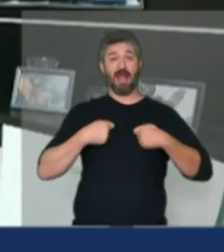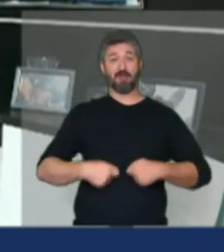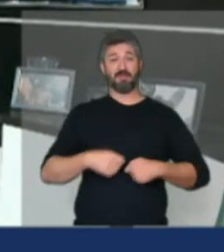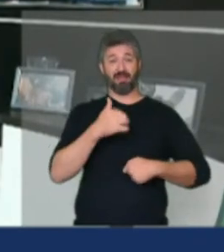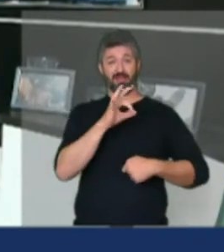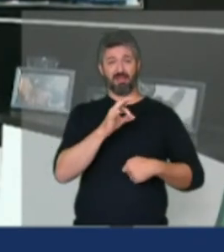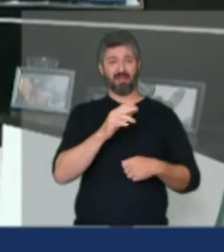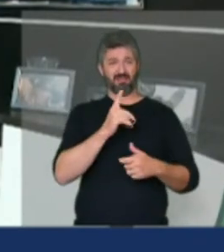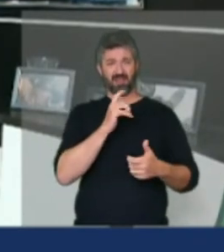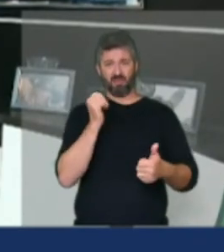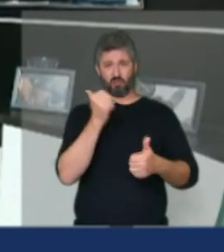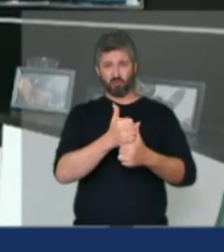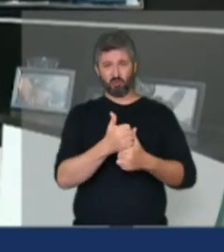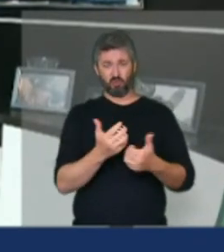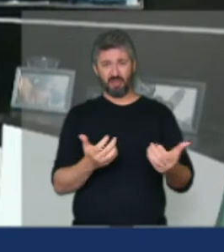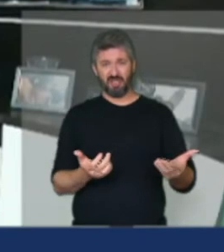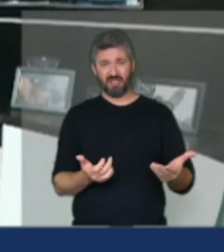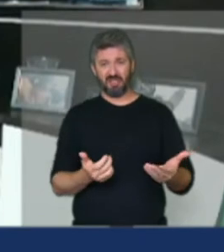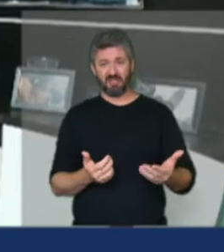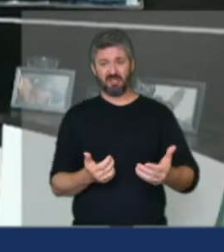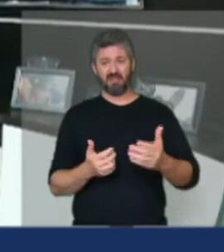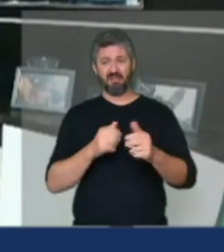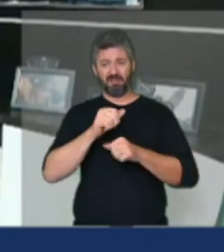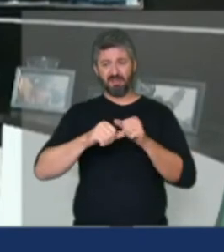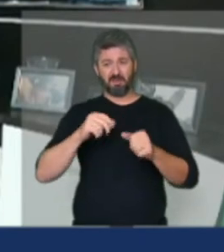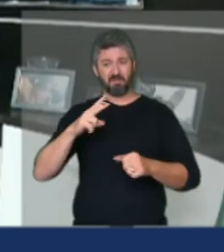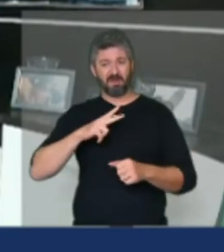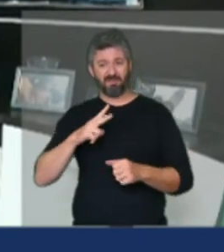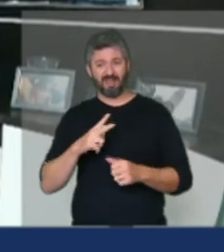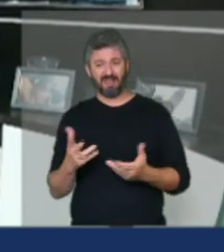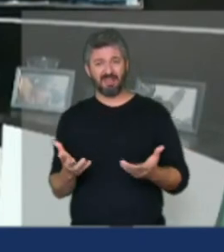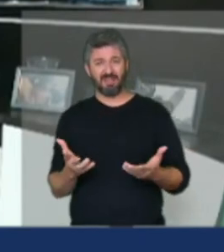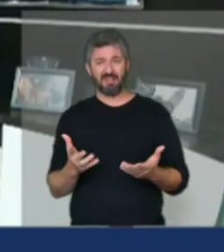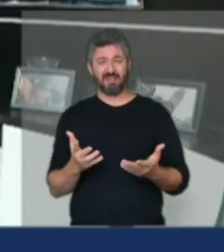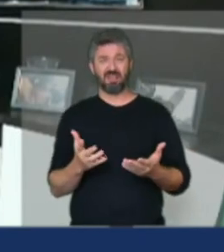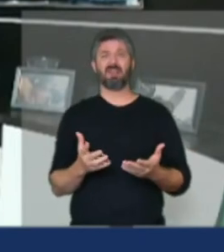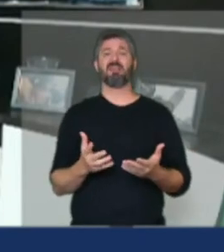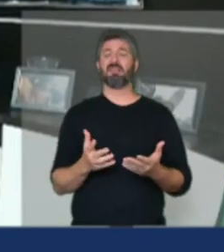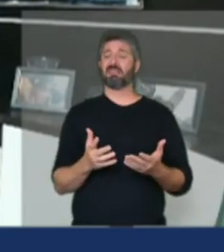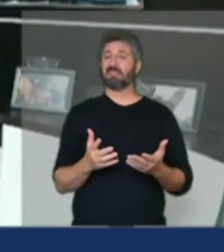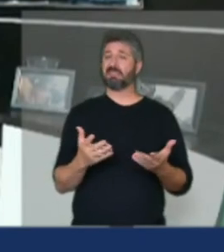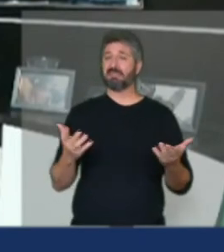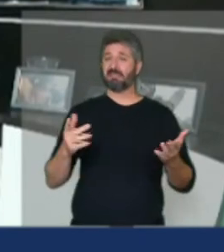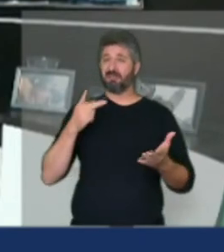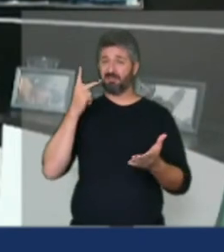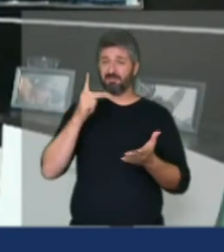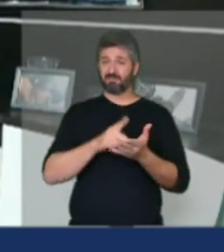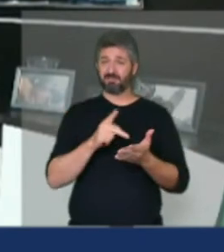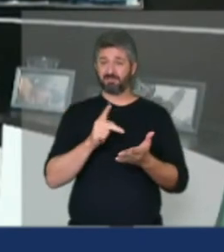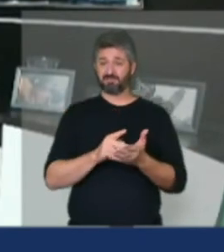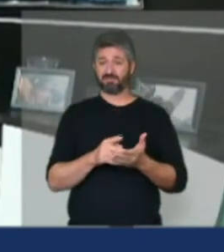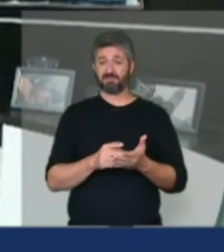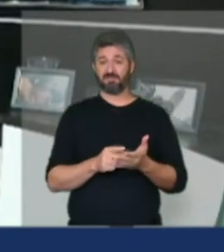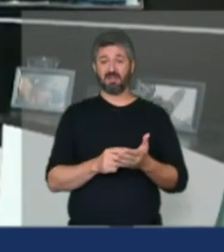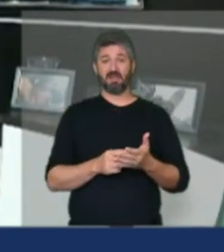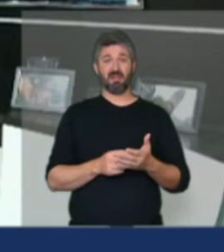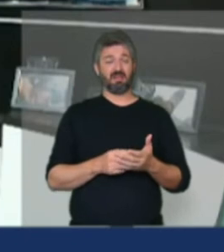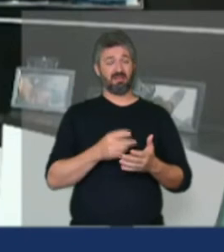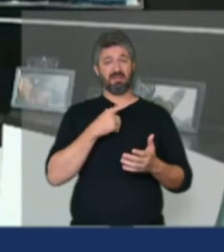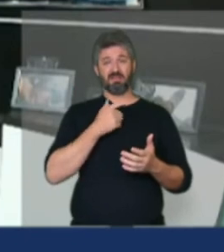SUBSTITUÍDA, ESTÁ SENDO PRIVATIZADA. ESTÁ SENDO NA REALIDADE DEPRESSA AIDA COMO